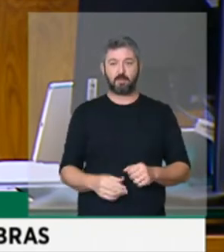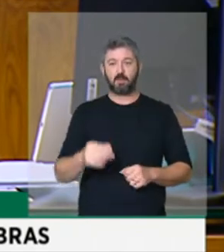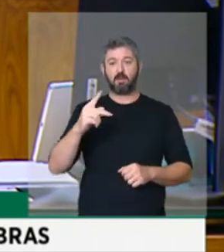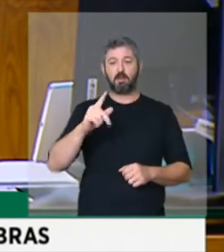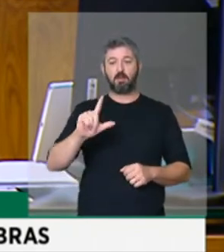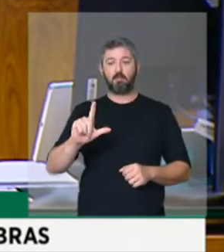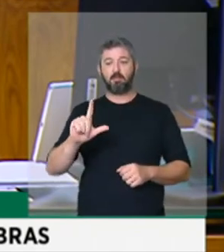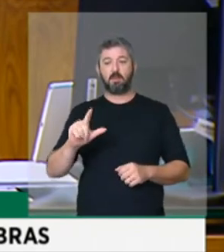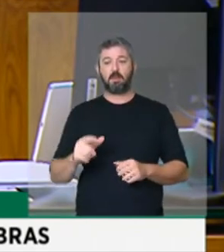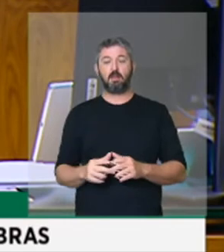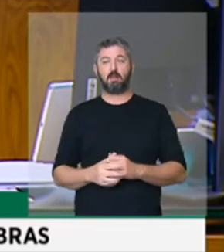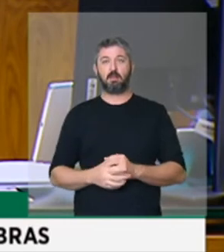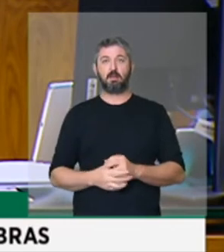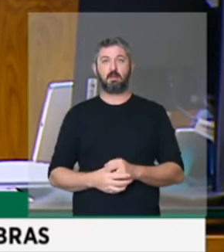CHAMADO. -- [PRESIDENTE]: NÃO